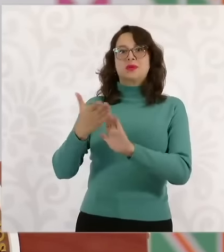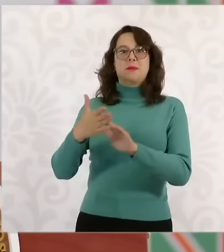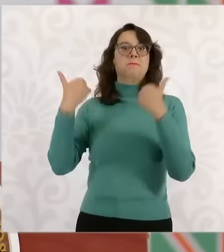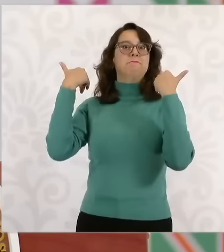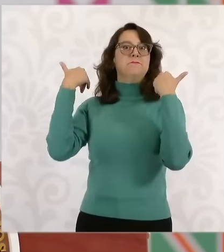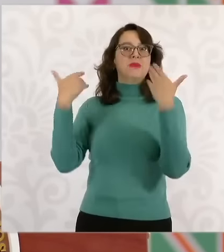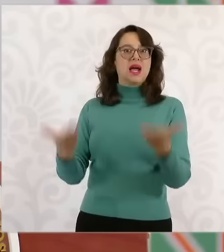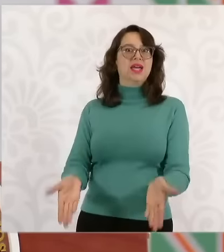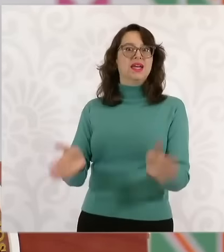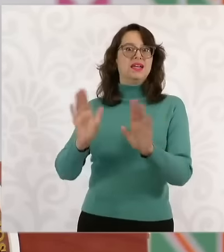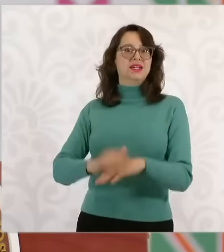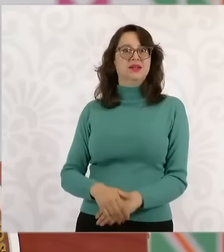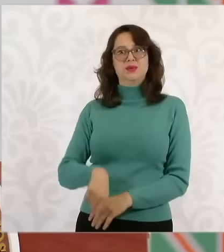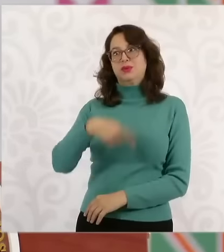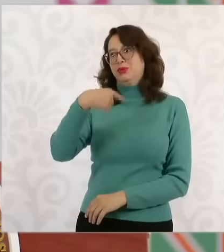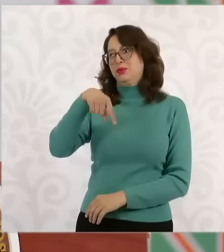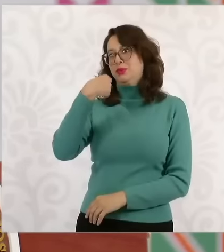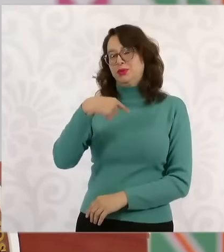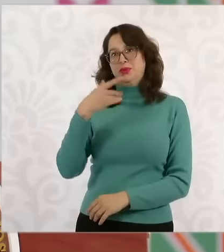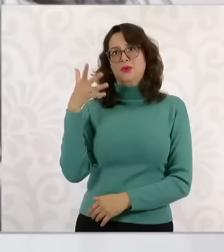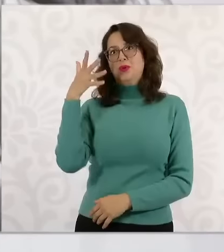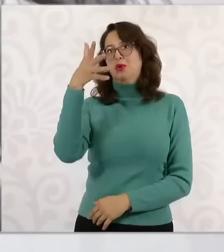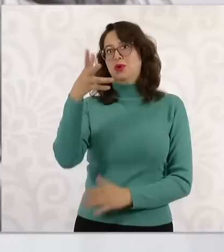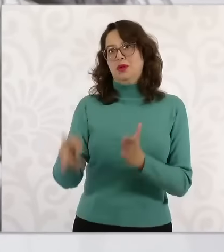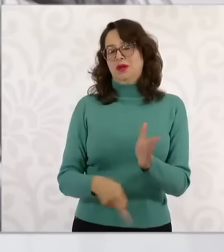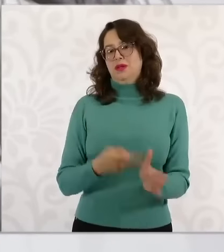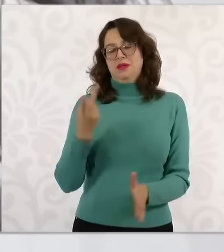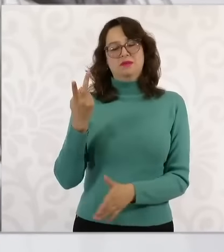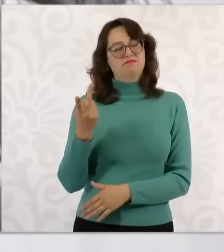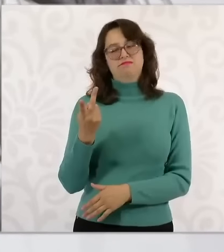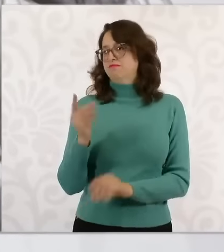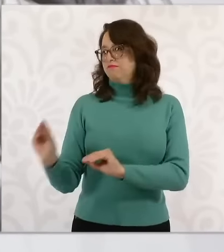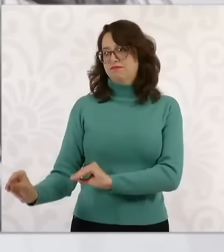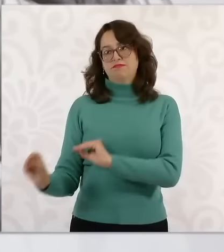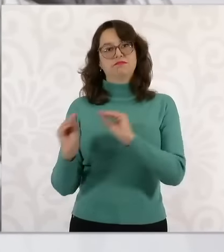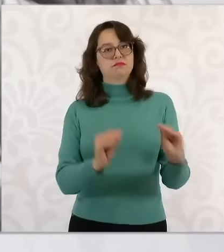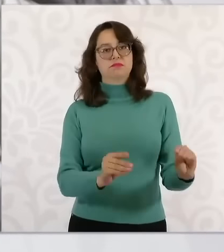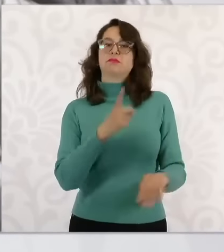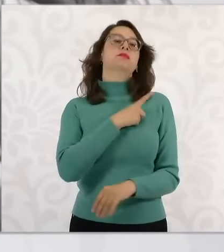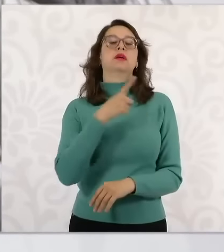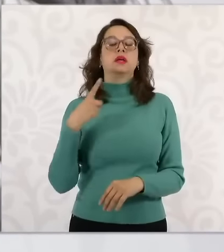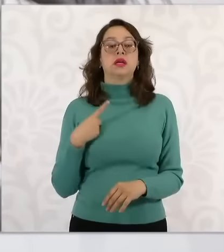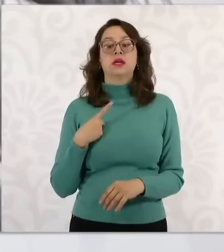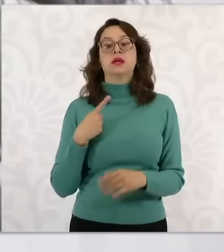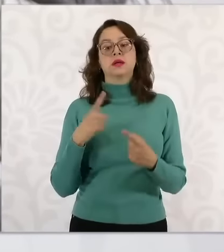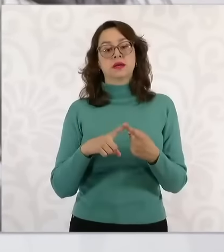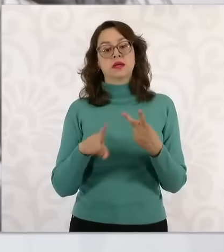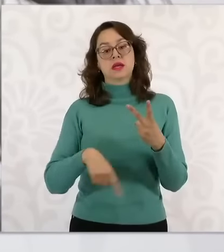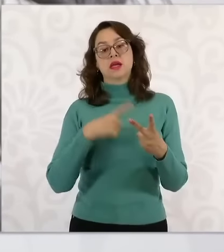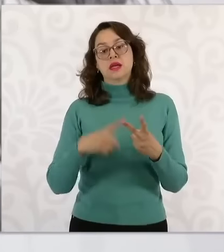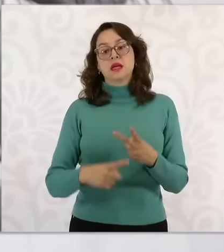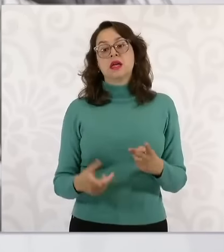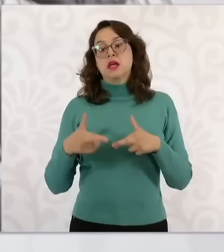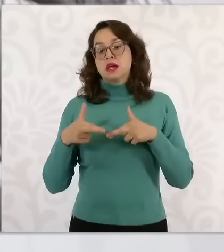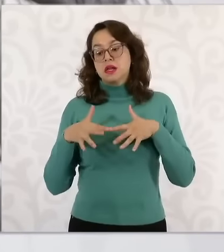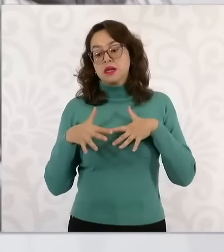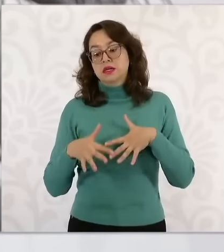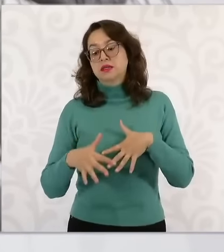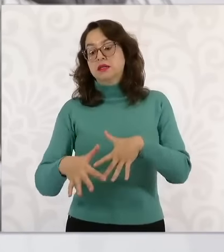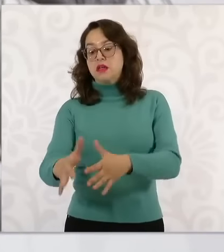afectados. Y por otro lado, pues todo el trabajo que vamos a hacer de desasolve de los ríos, porque